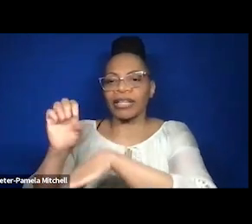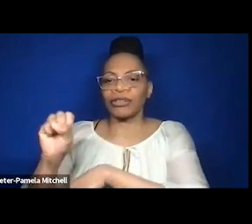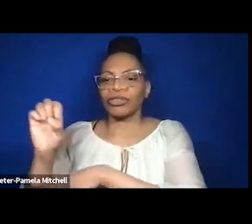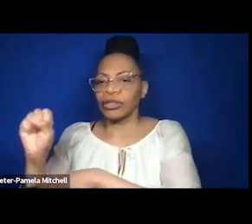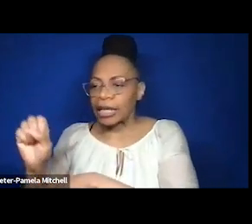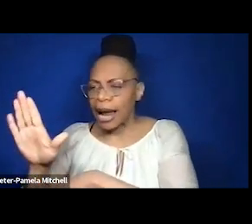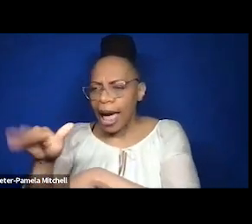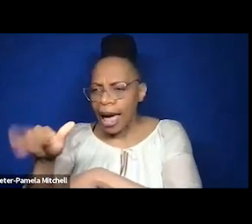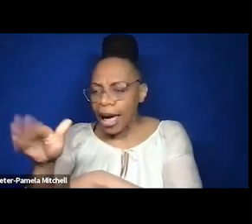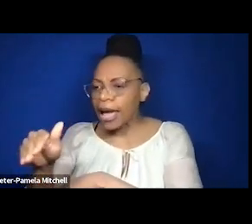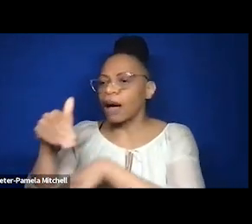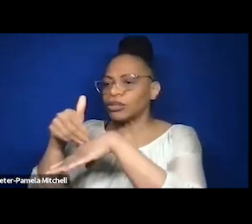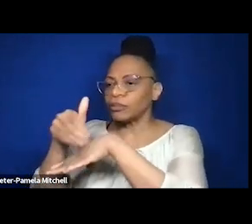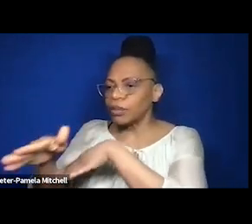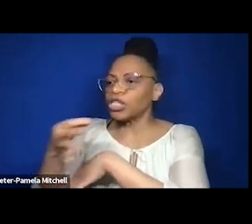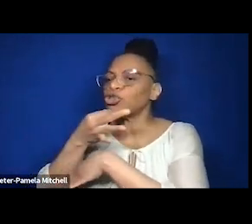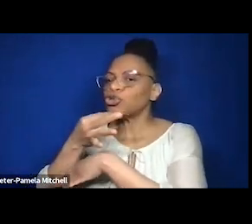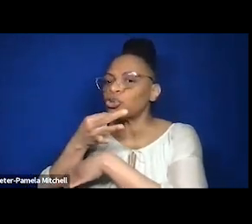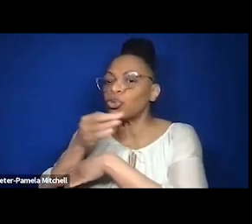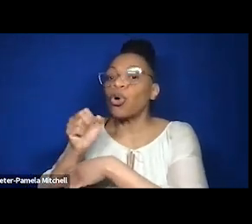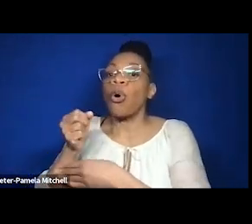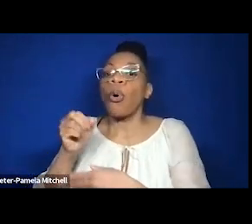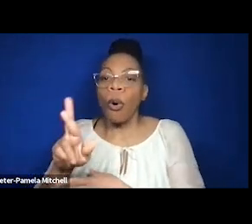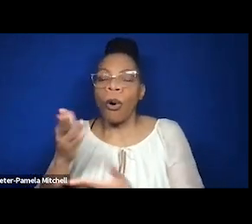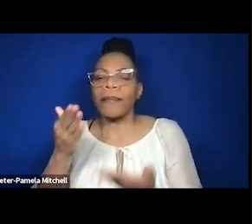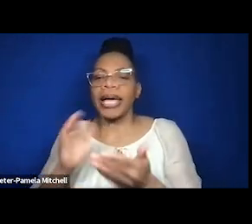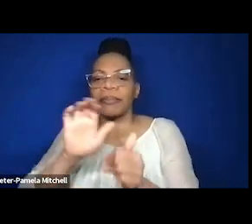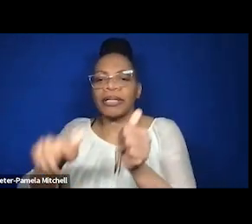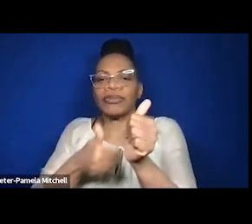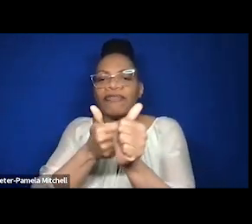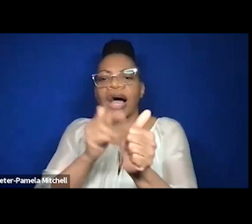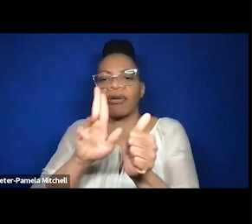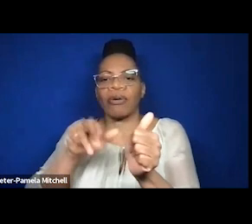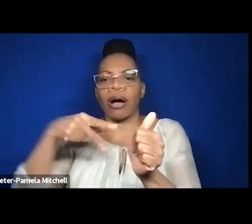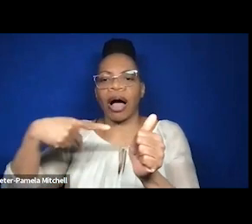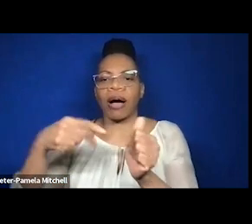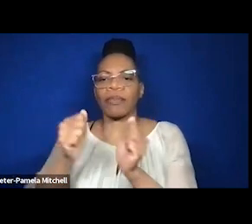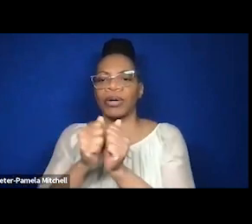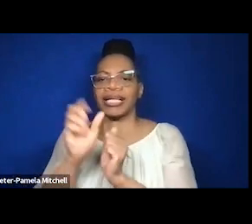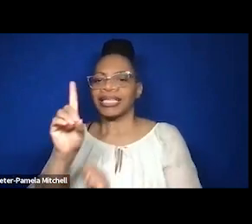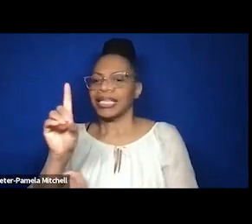o para hacer un seguimiento con DDS o proveedores de tratamiento o cualquier otra cosa